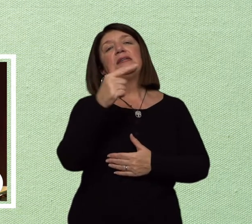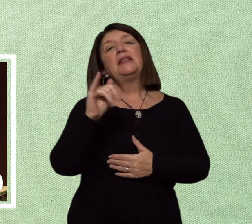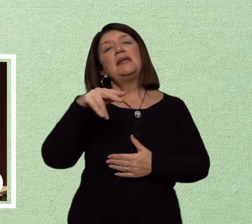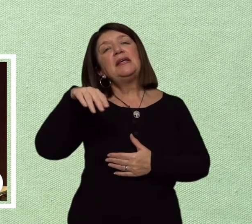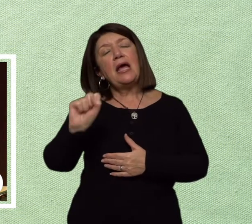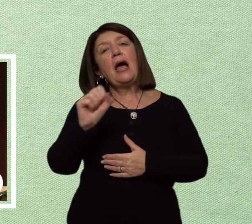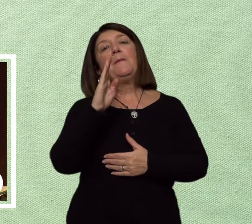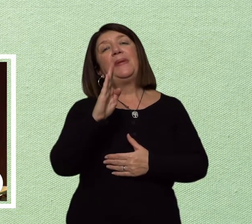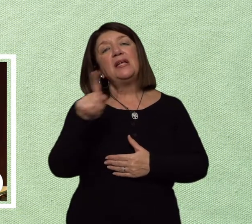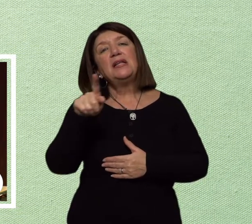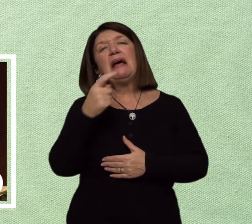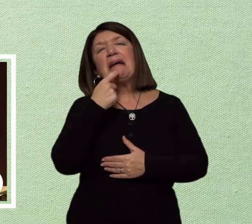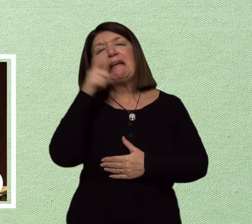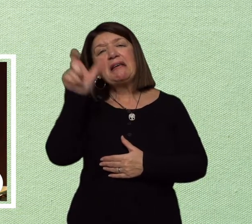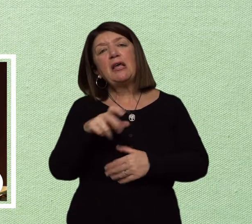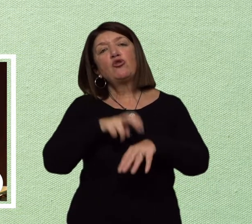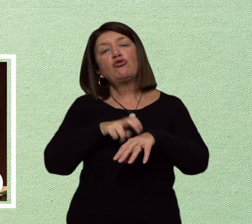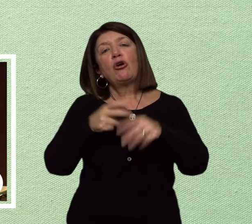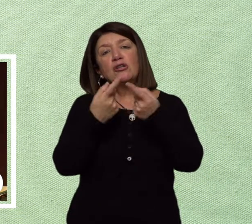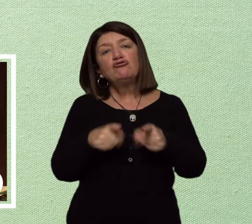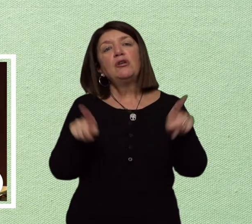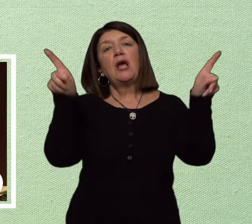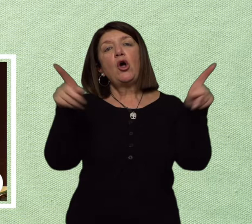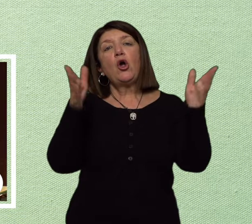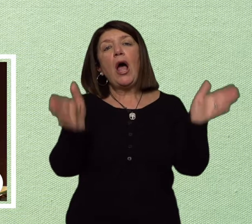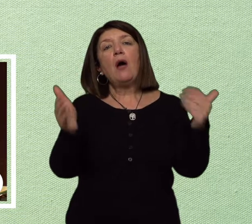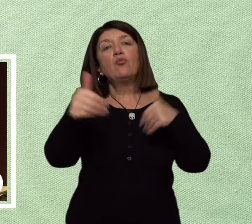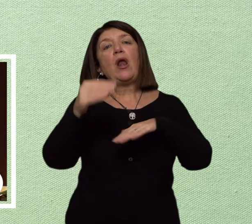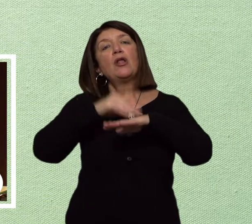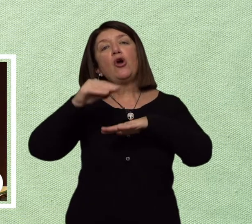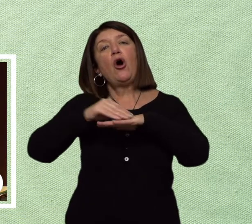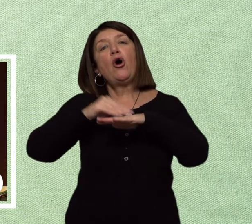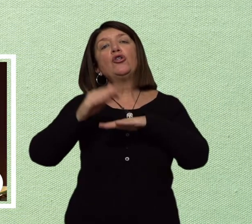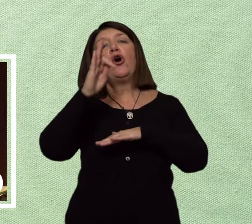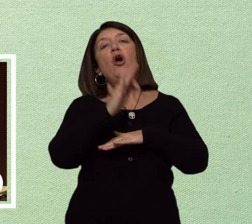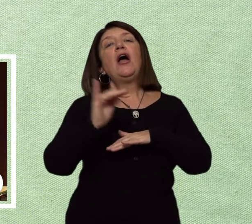dell'angolo dell'ambulatorio Fior di loto all'interno dei consultori familiari dell'Asl